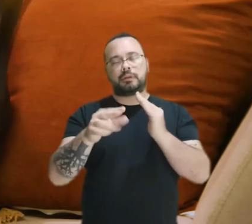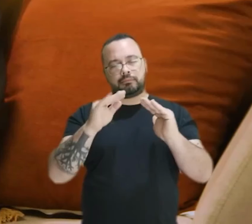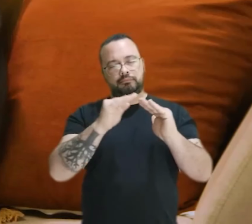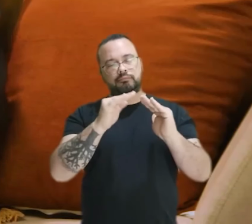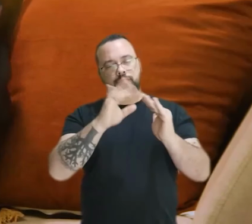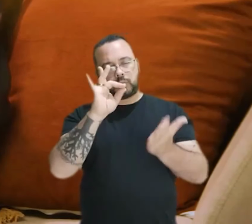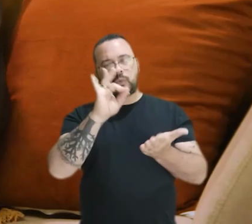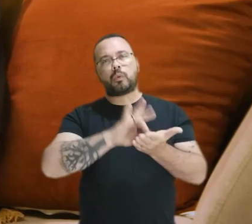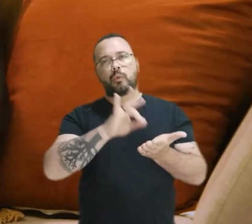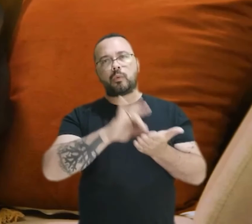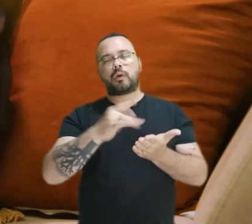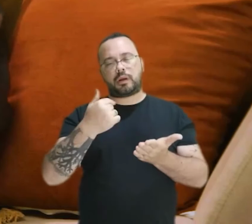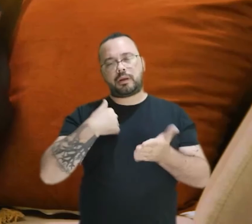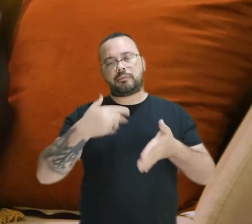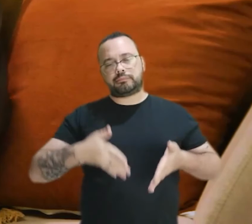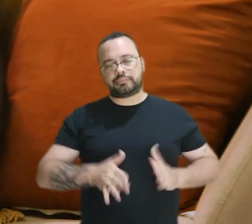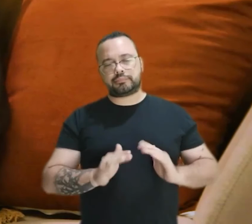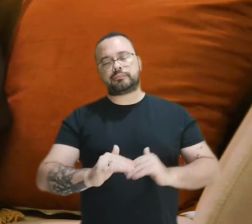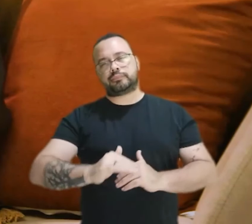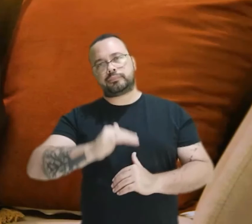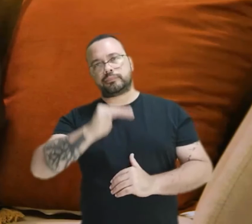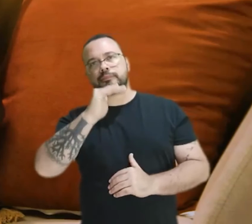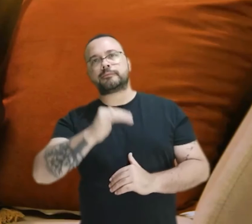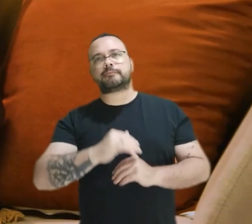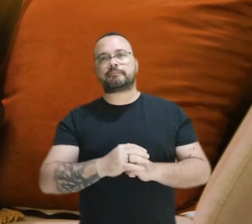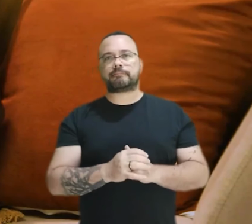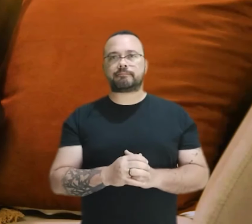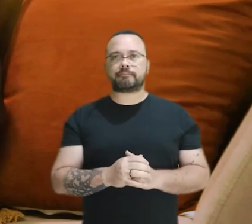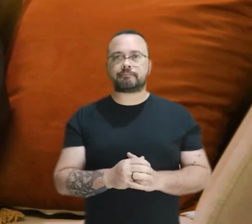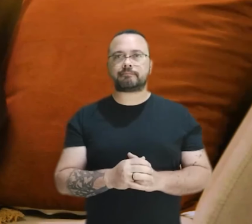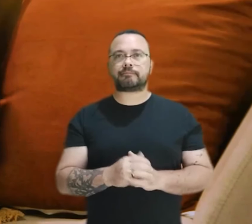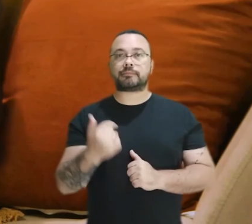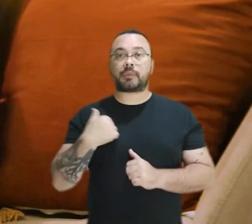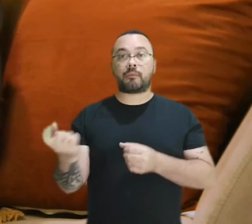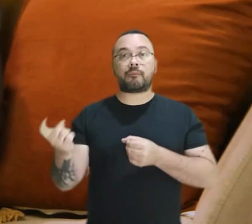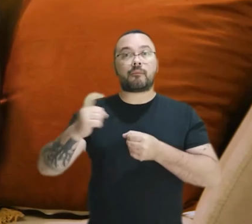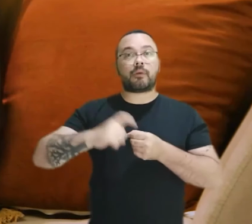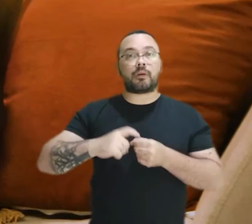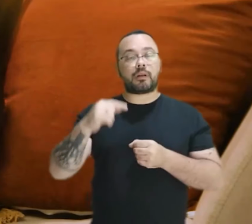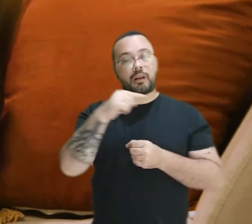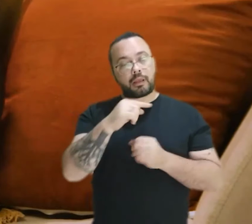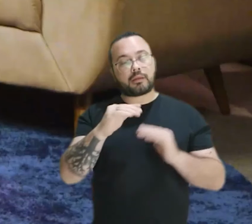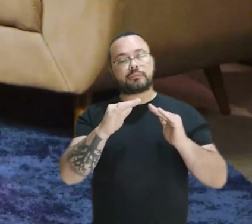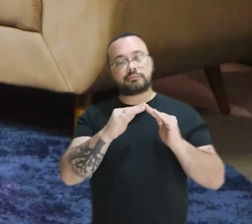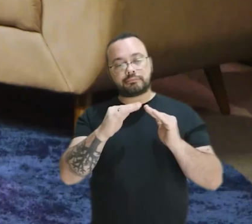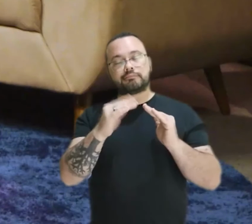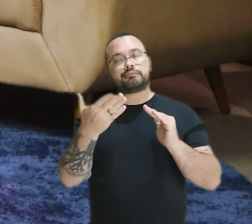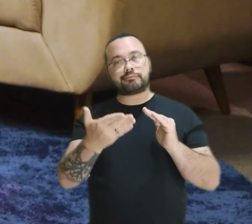que é a casa onde eu nasci e cresci, e hoje, voltei a morar lá. Enfim. Daí, a...